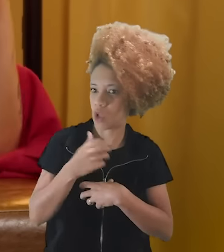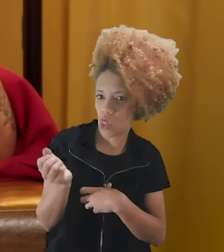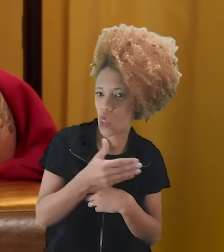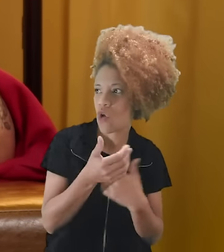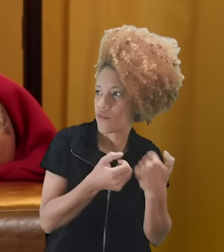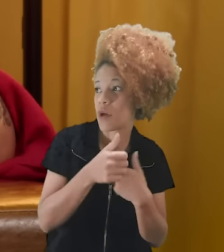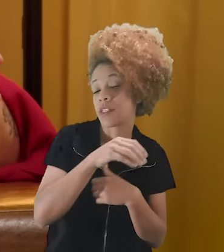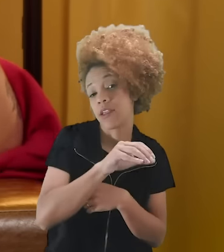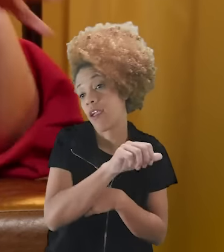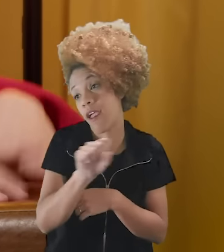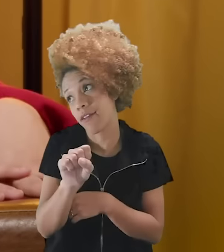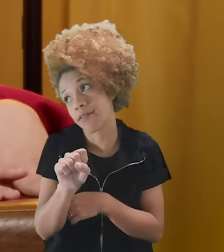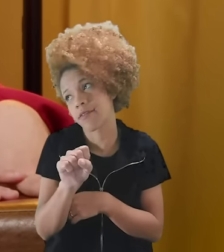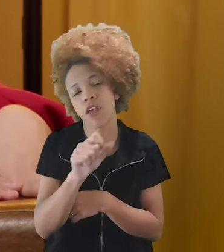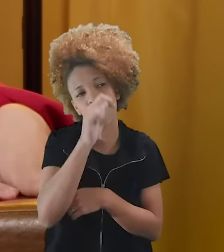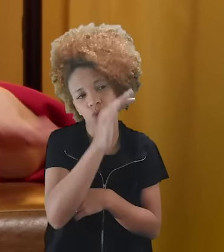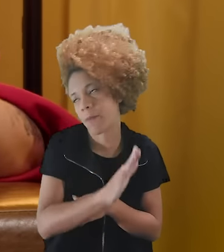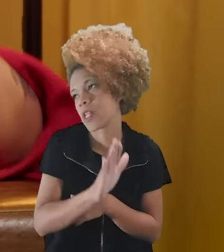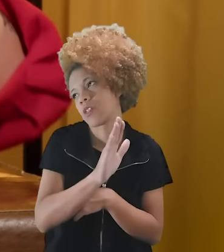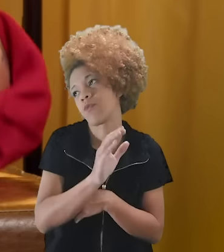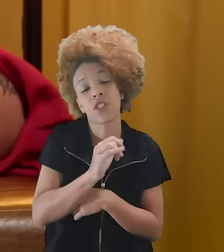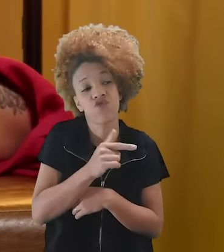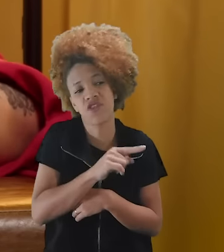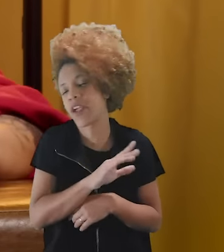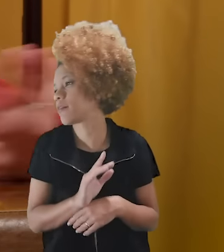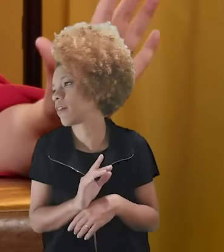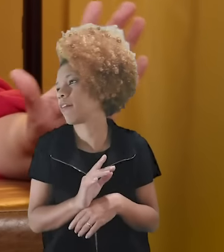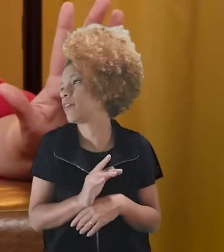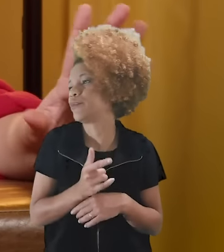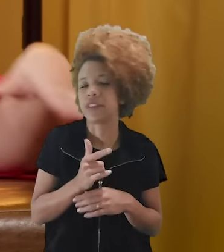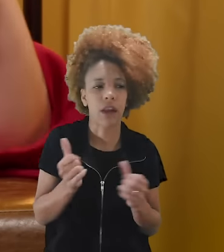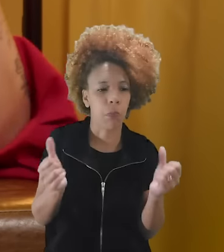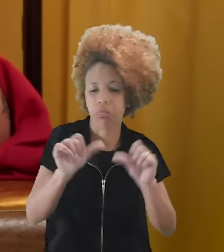nova pro CS no Brasil ele praticamente se fosse ele não existia mais CS no Brasil ele reinventou